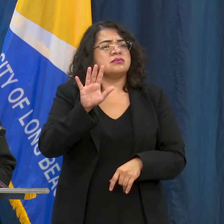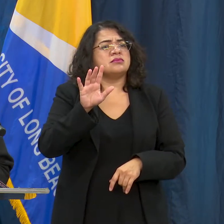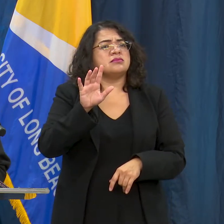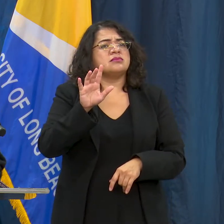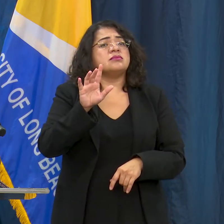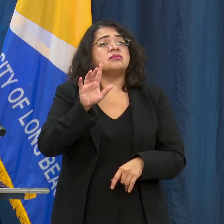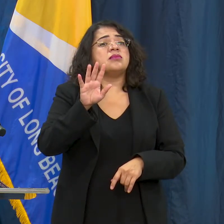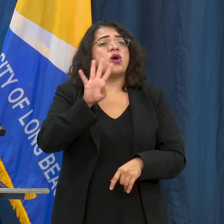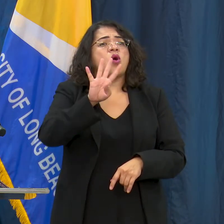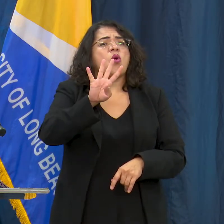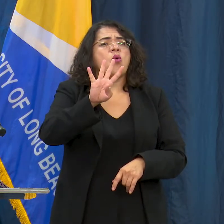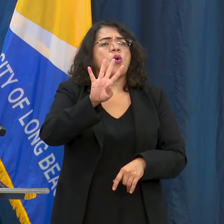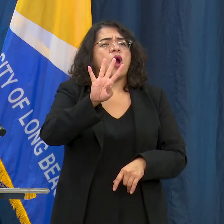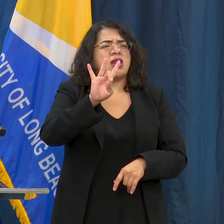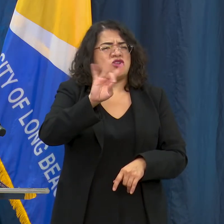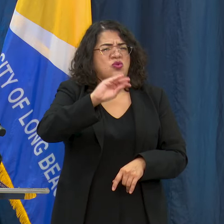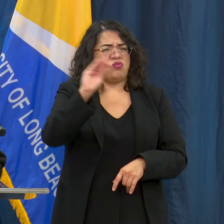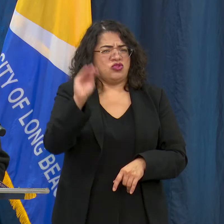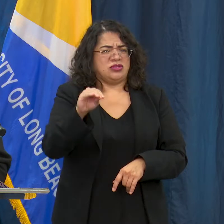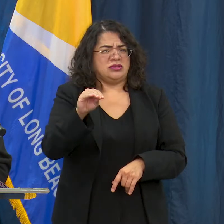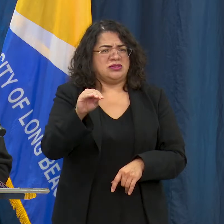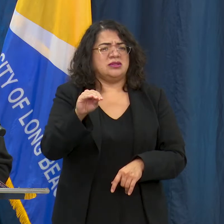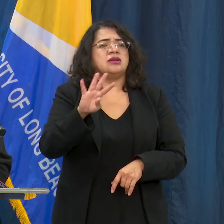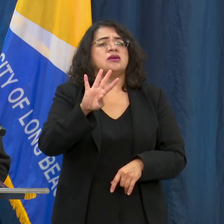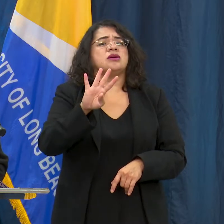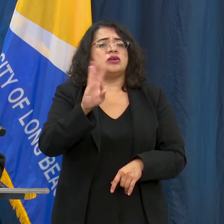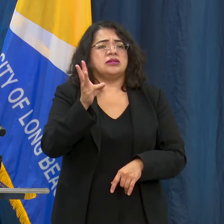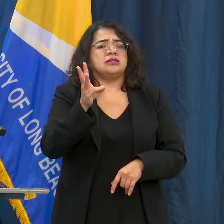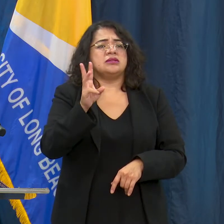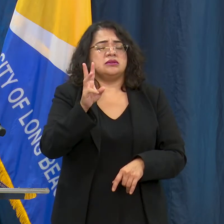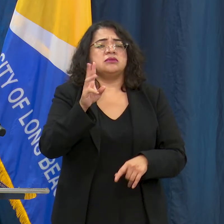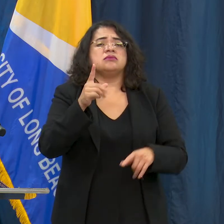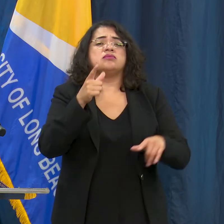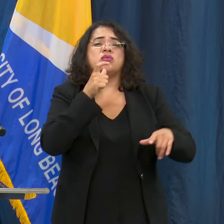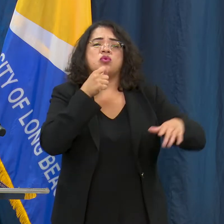residentes que viven en los centros de attention infer Mary Alacoque la Sol y